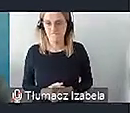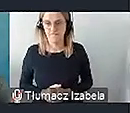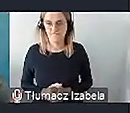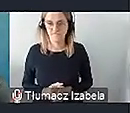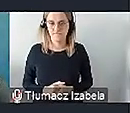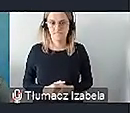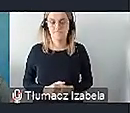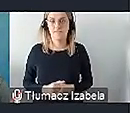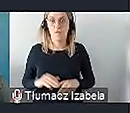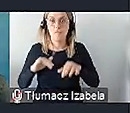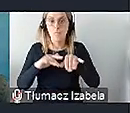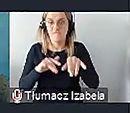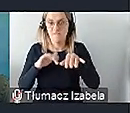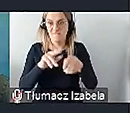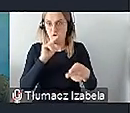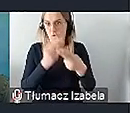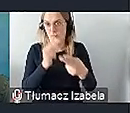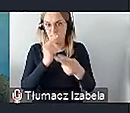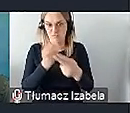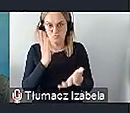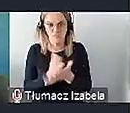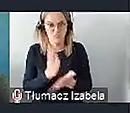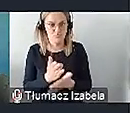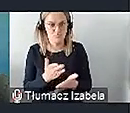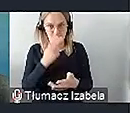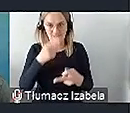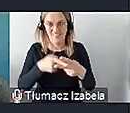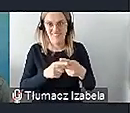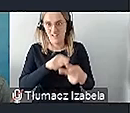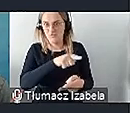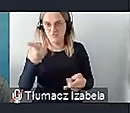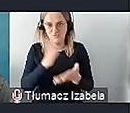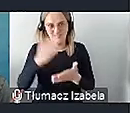Spływają odpowiedzi od państwa. Widzę, że to narzędzie jest państwu znane,